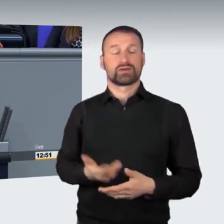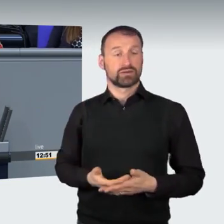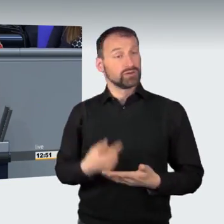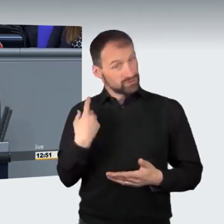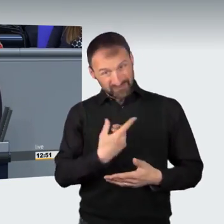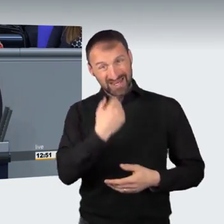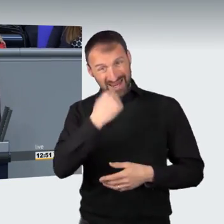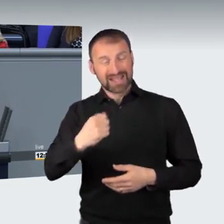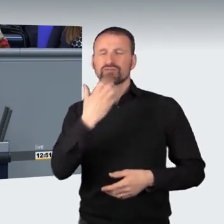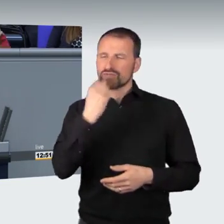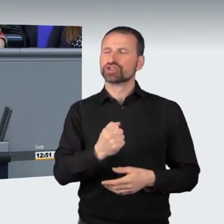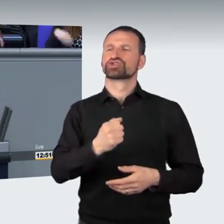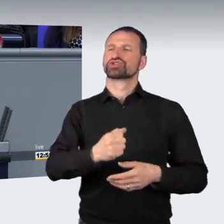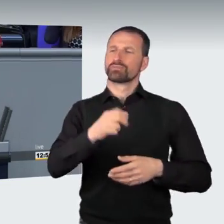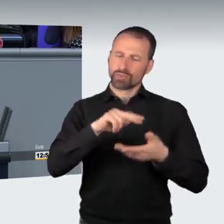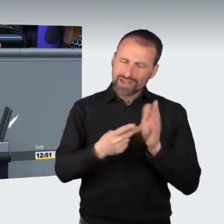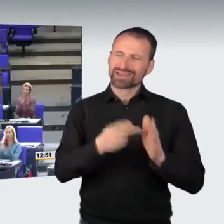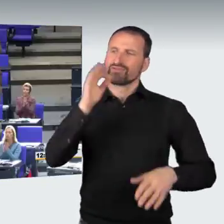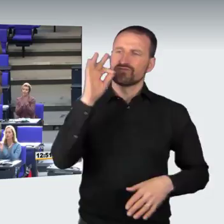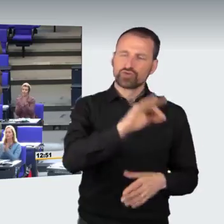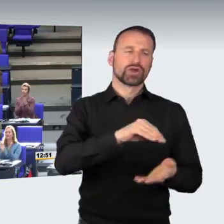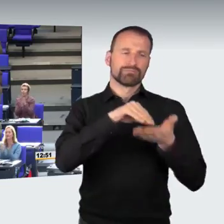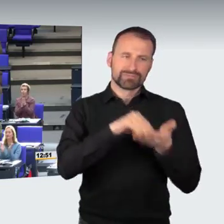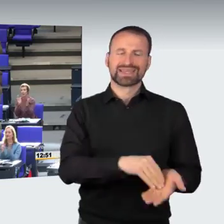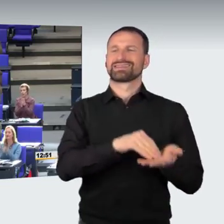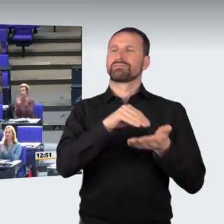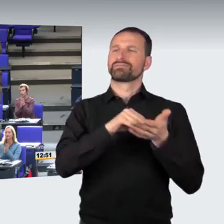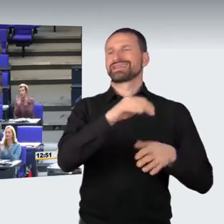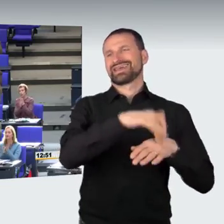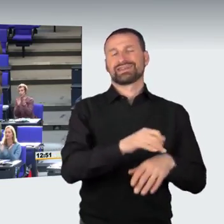Dabei sollten Sie mitmachen. Vielen Dank. (Applaus)